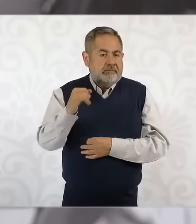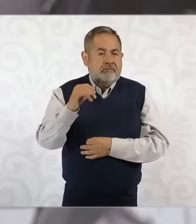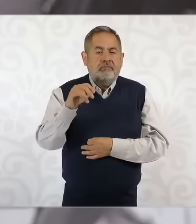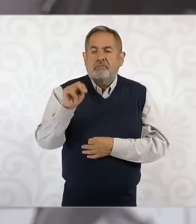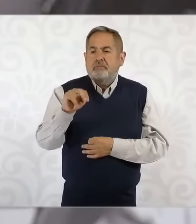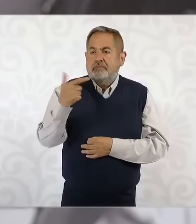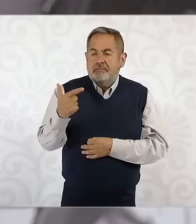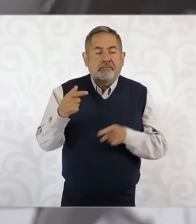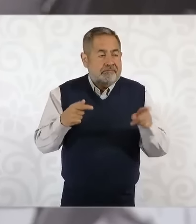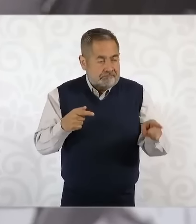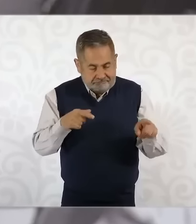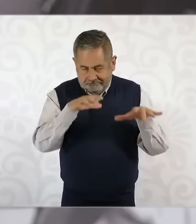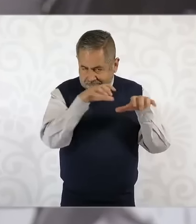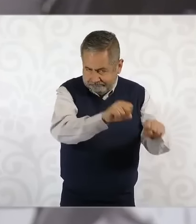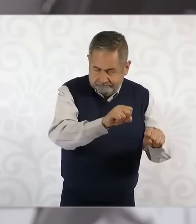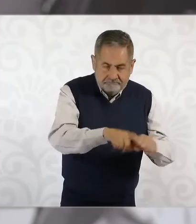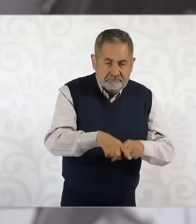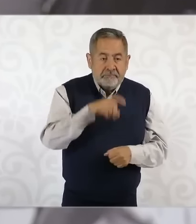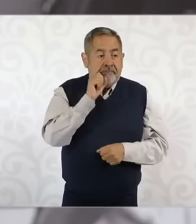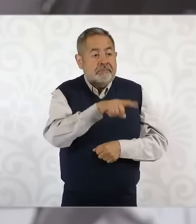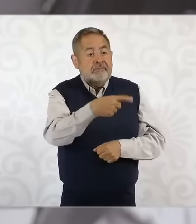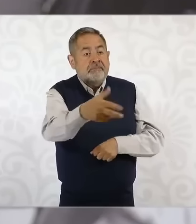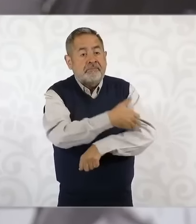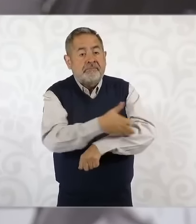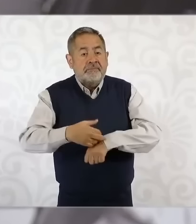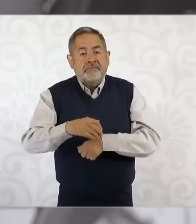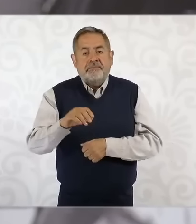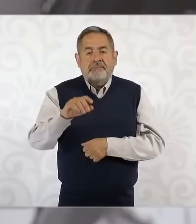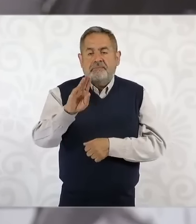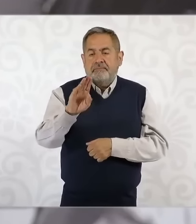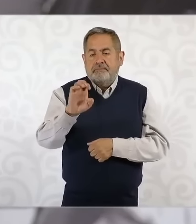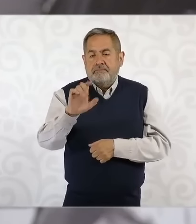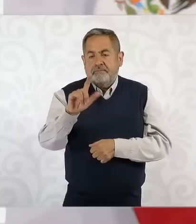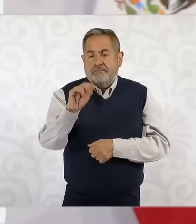También en acciones contra la fracción de los Beltrán Leiv en Sinaloa, personal de Marina